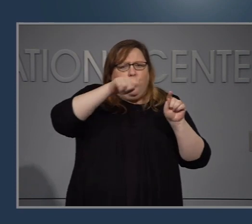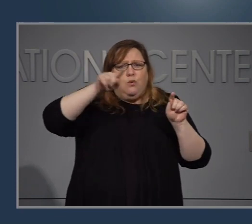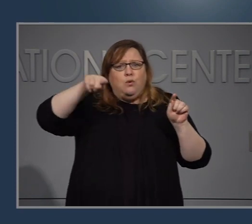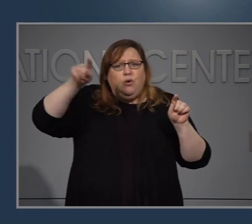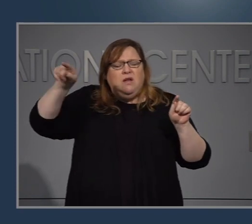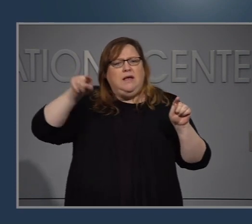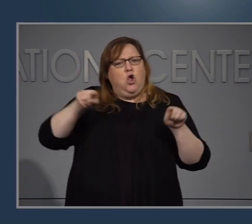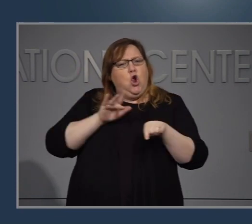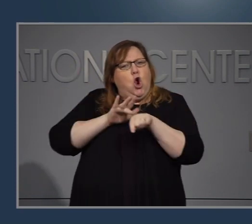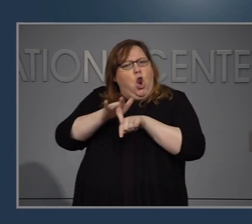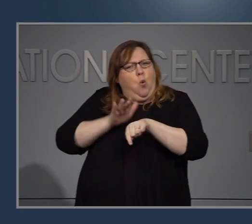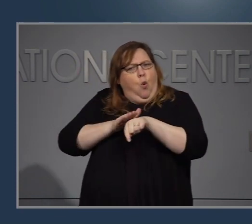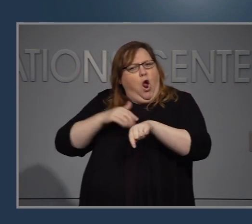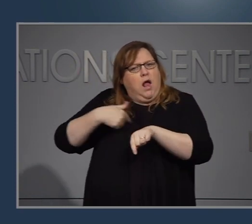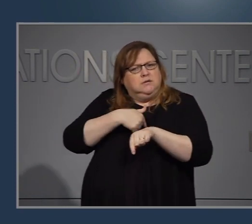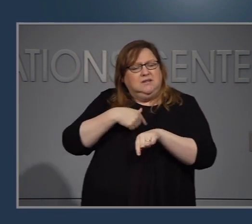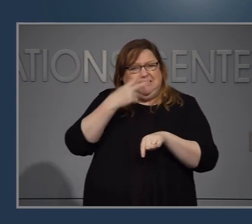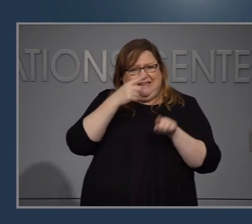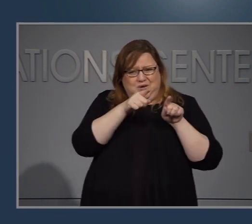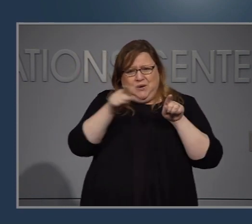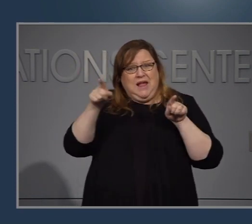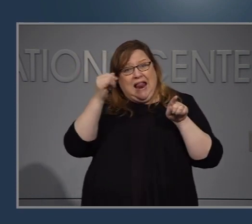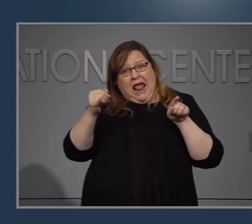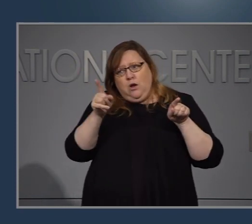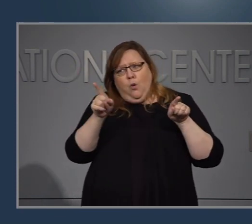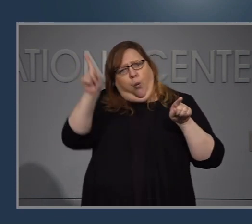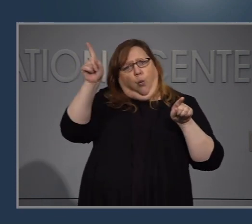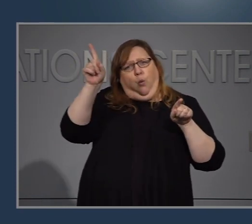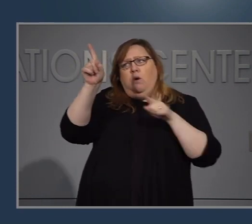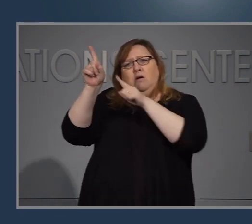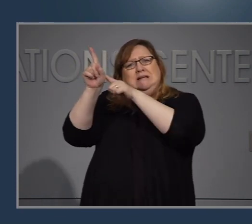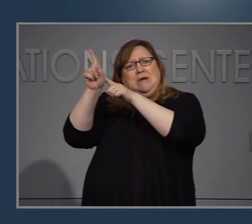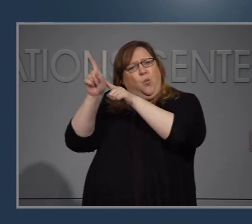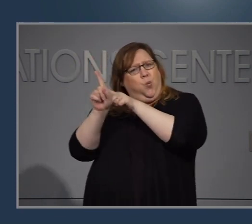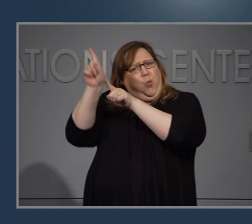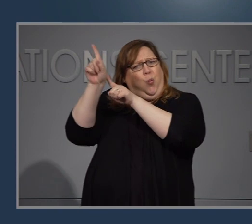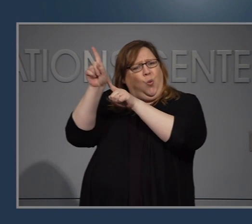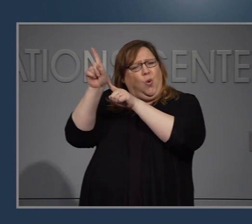y si enseñas un indicador de advertencia inicial, tenemos que prestar, atención a lo que